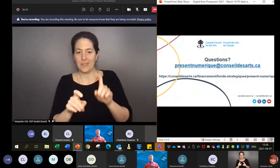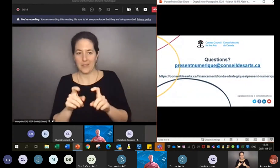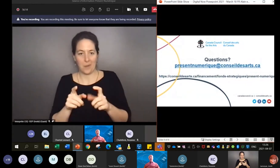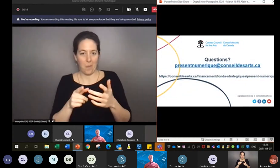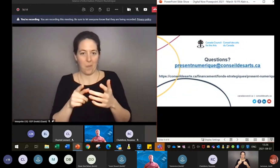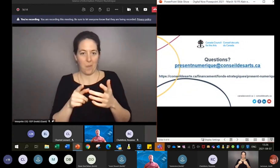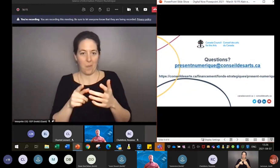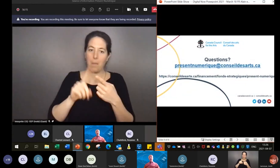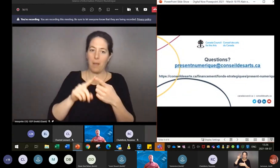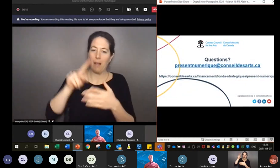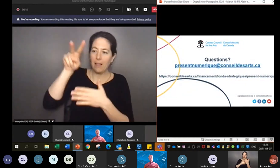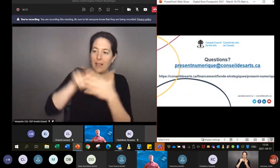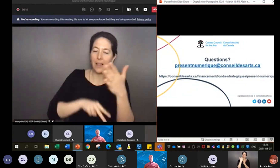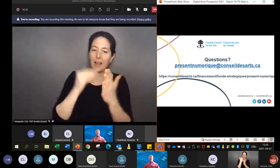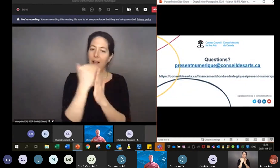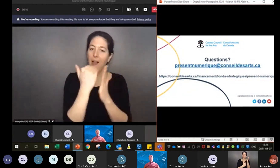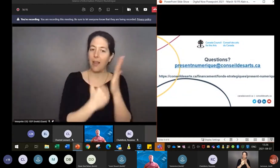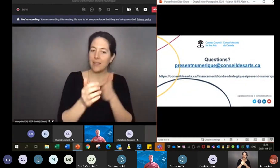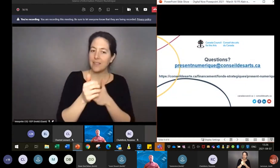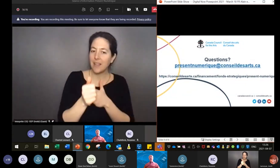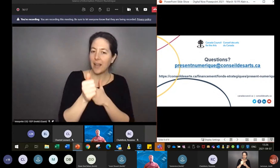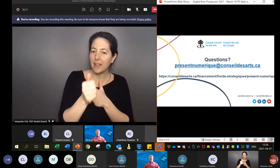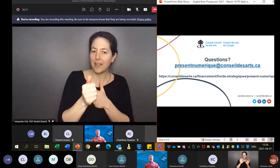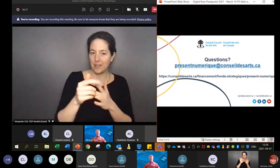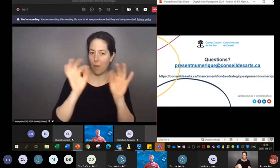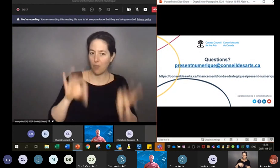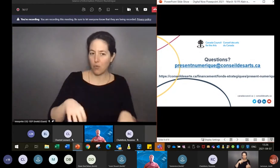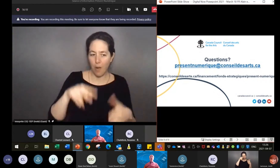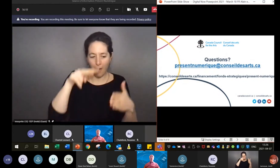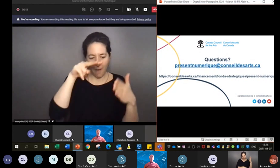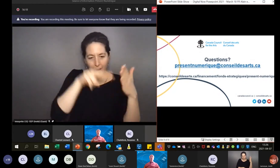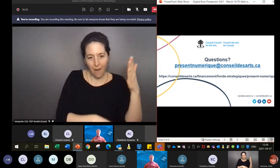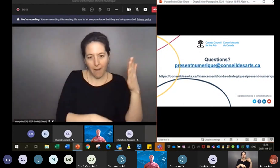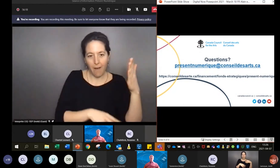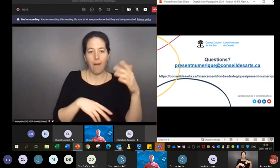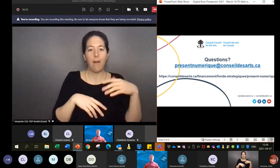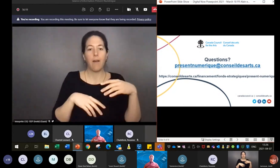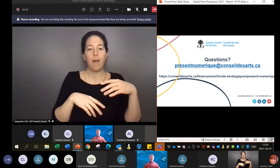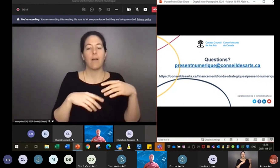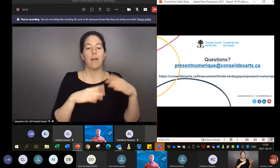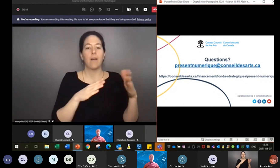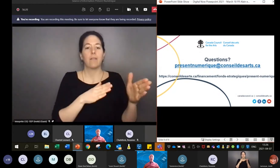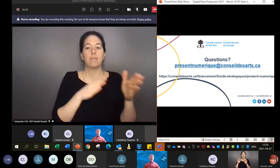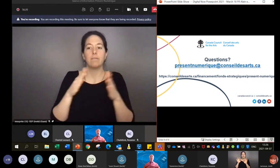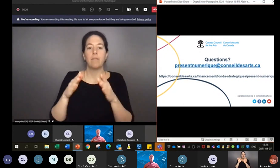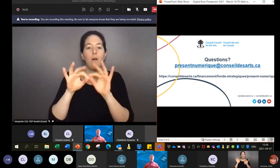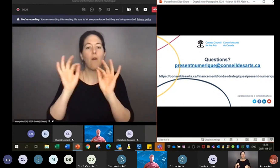directrices de formulaire et après